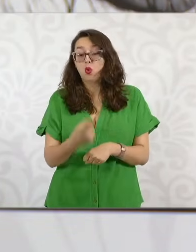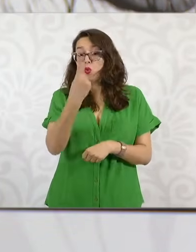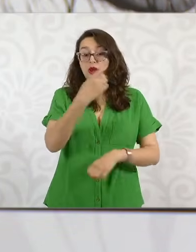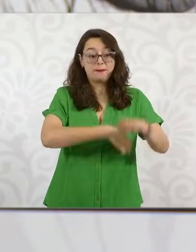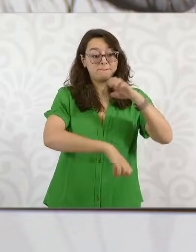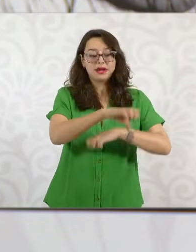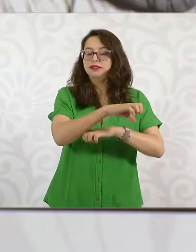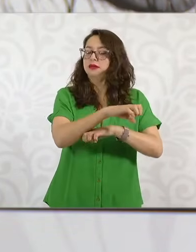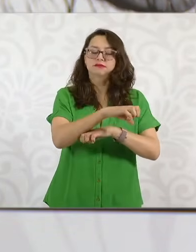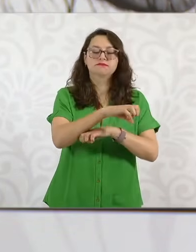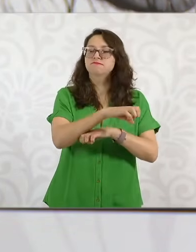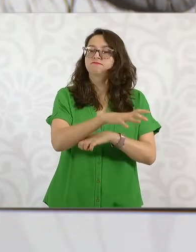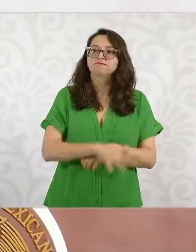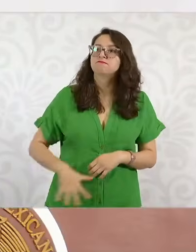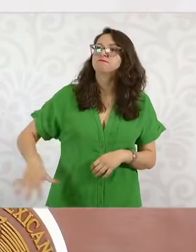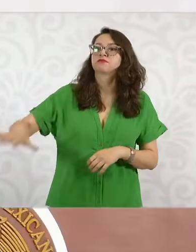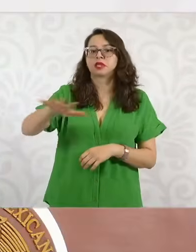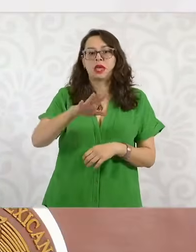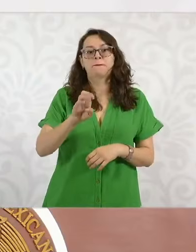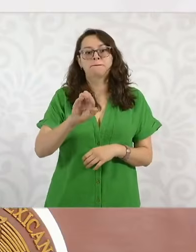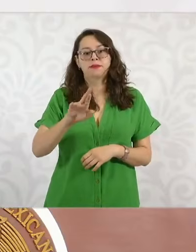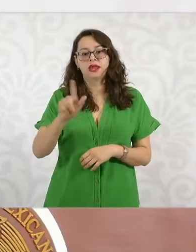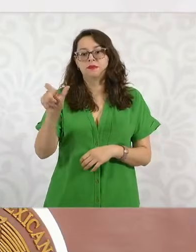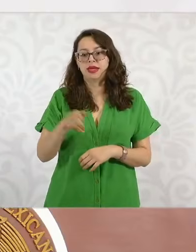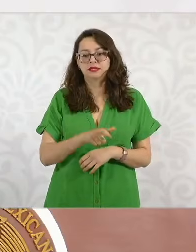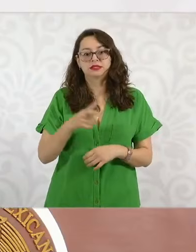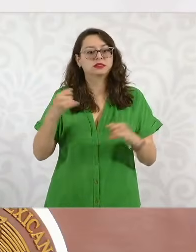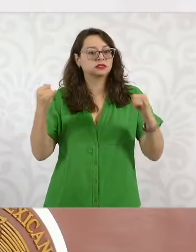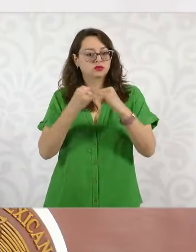sino que también queden en Birmex y en las instituciones públicas.